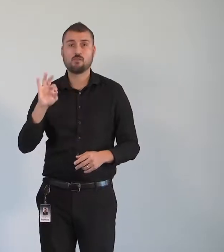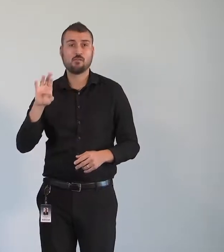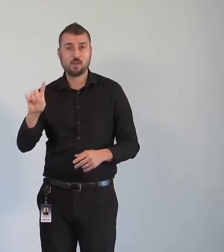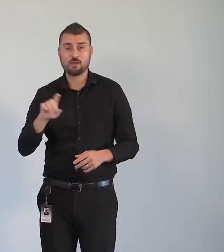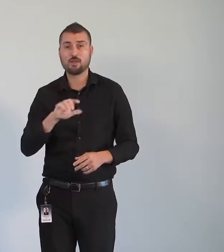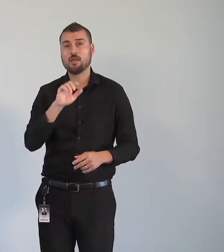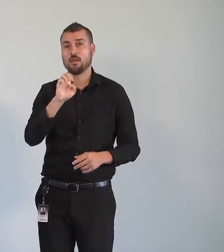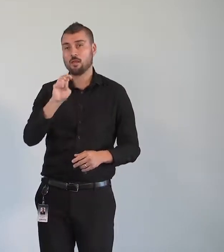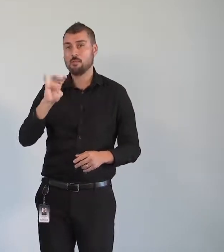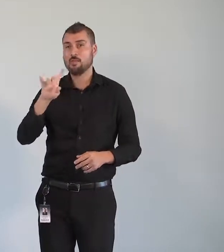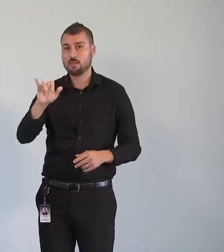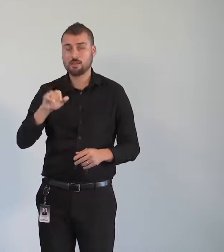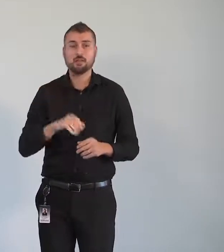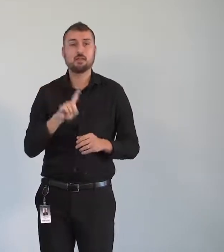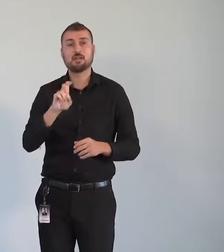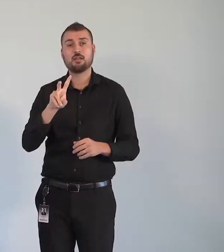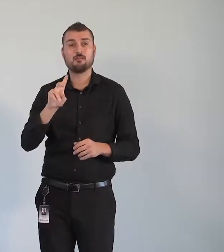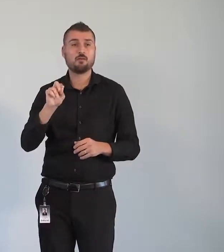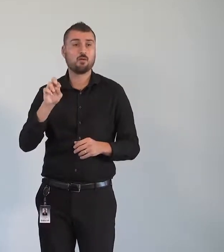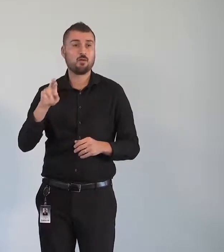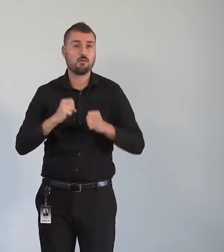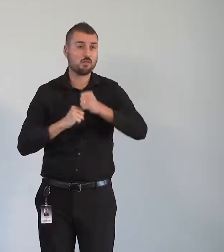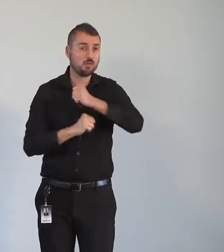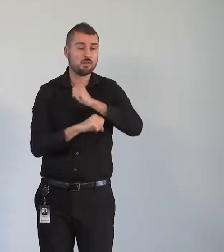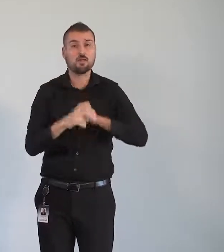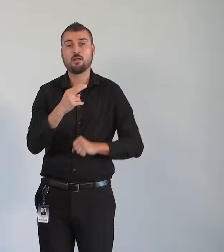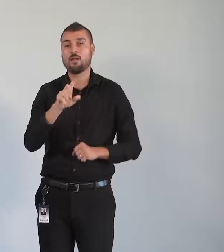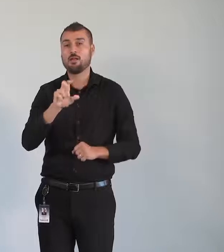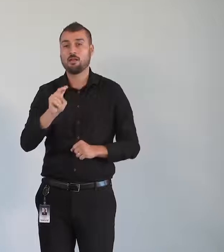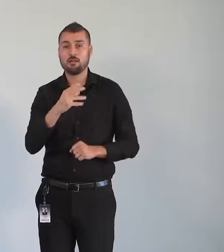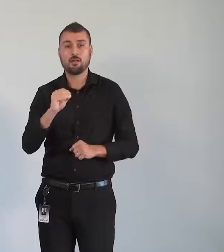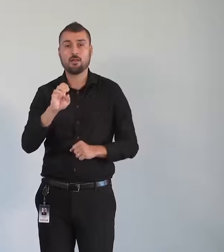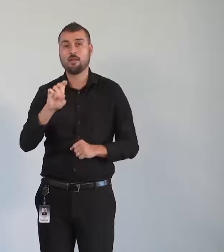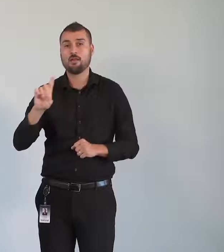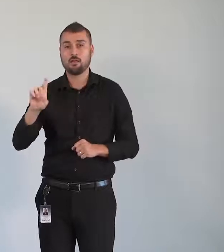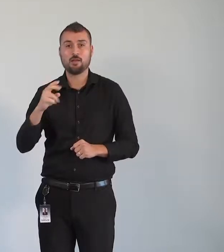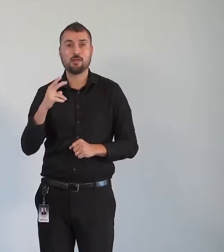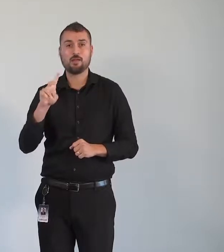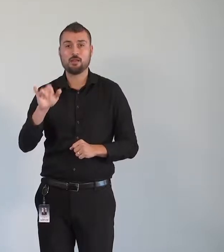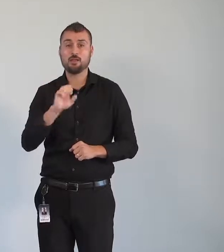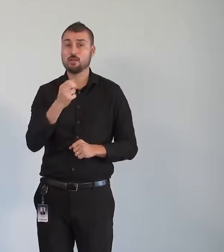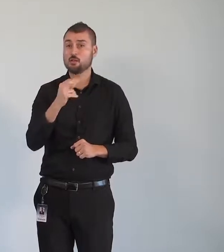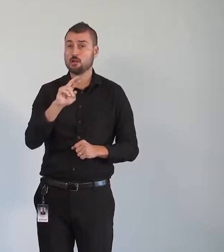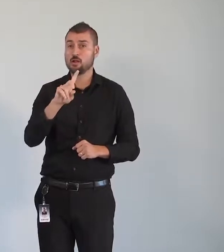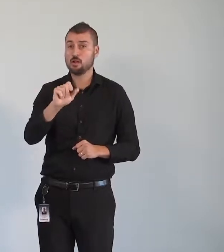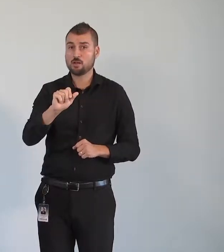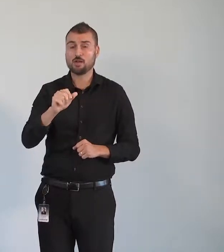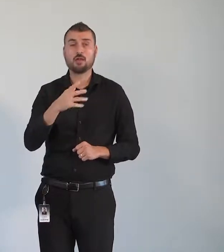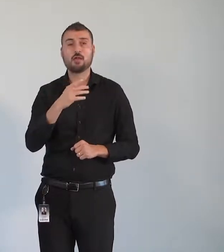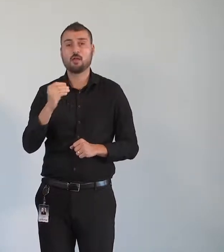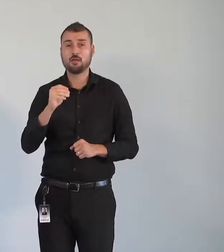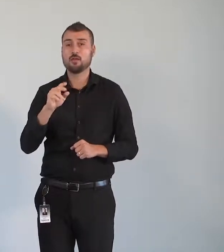the Devore Foundation Helen y Ed Healy Sandra lungle y Georgia y Keith Stevens